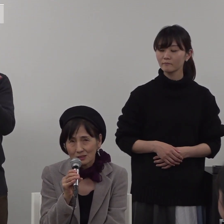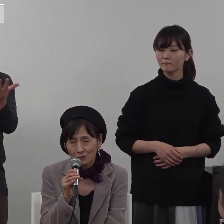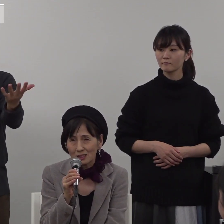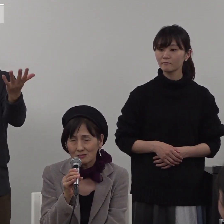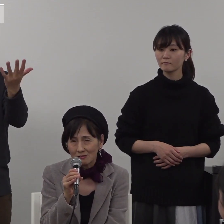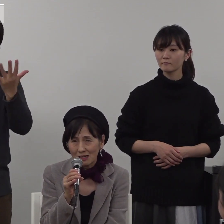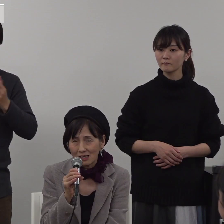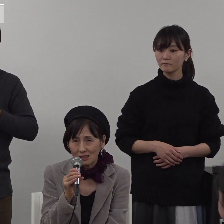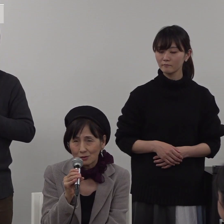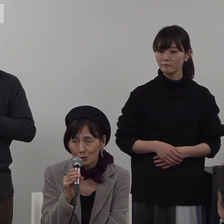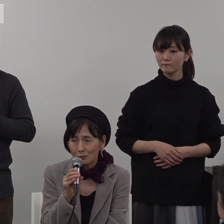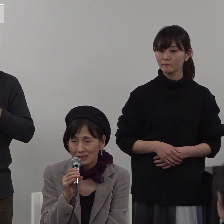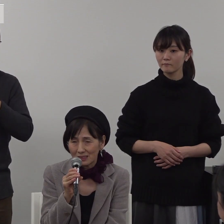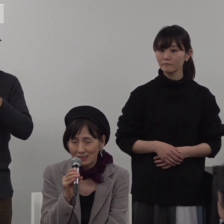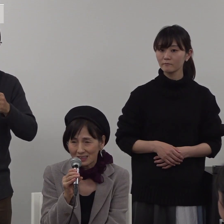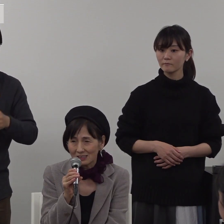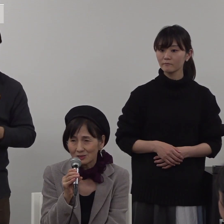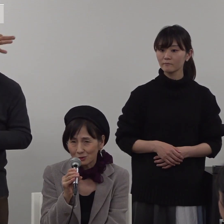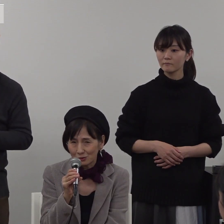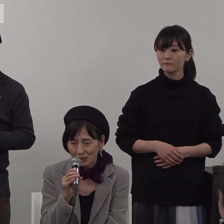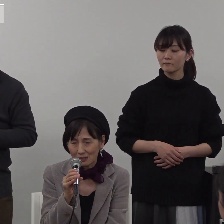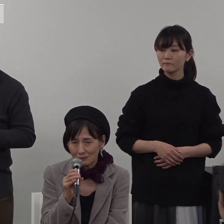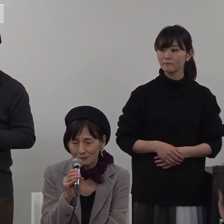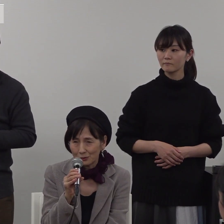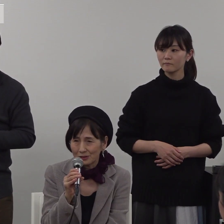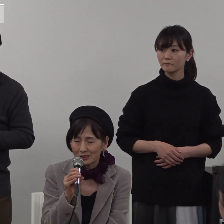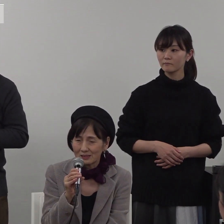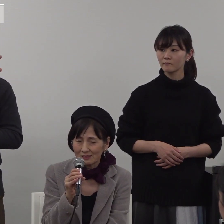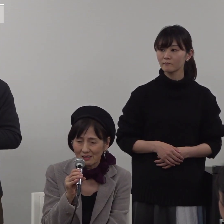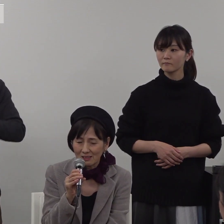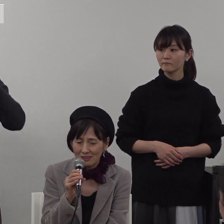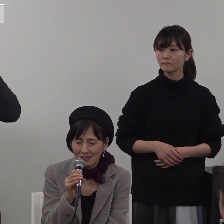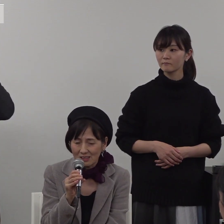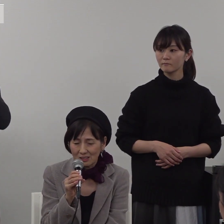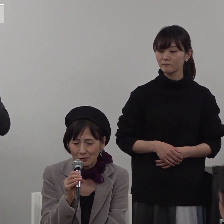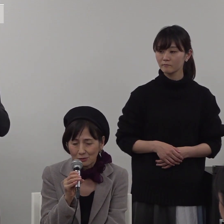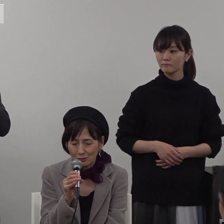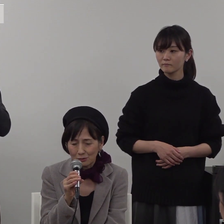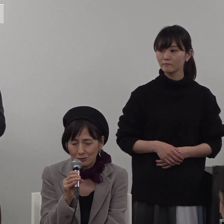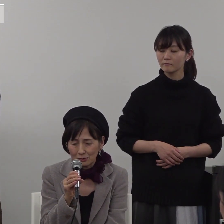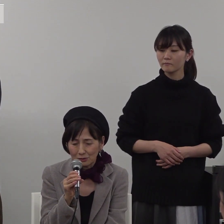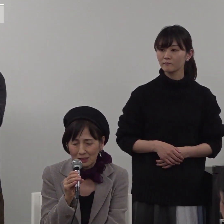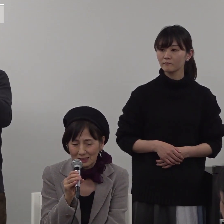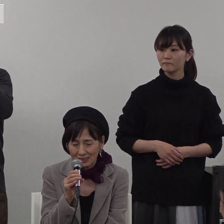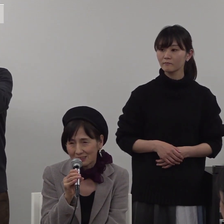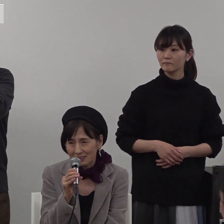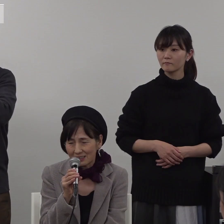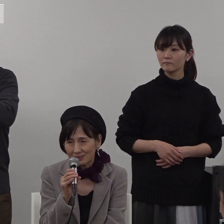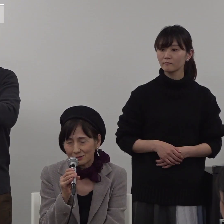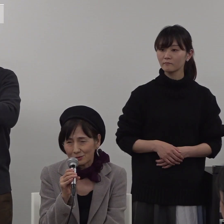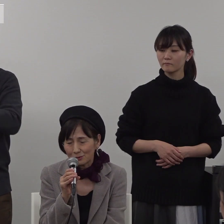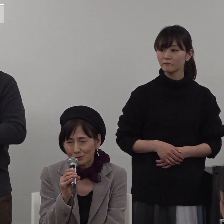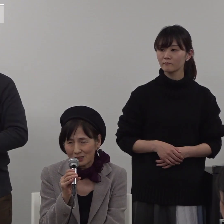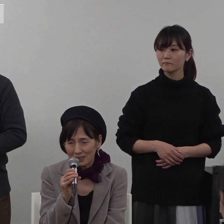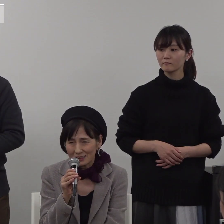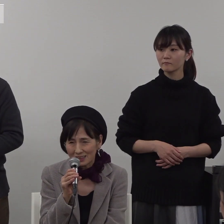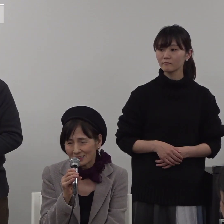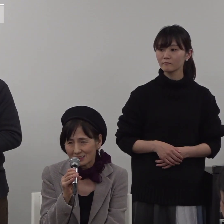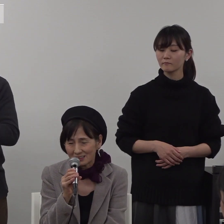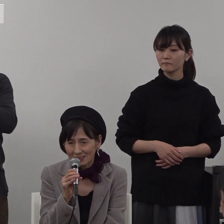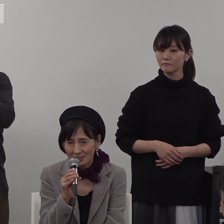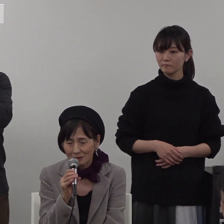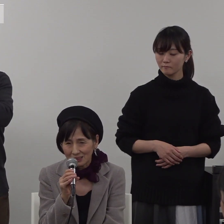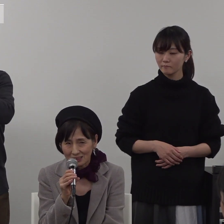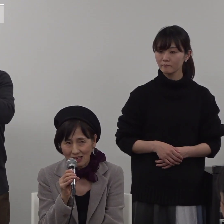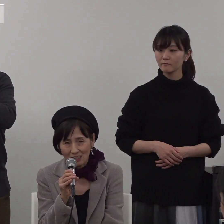去年は神戸で3週間病院ですねアイセンター病院っていうところでさせていただきました